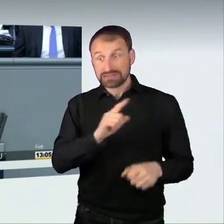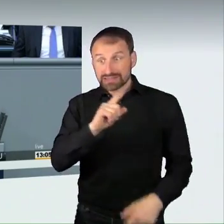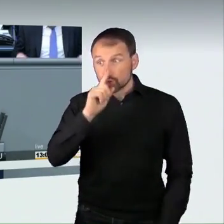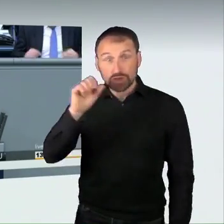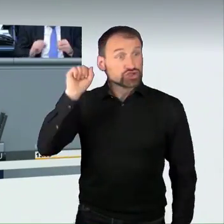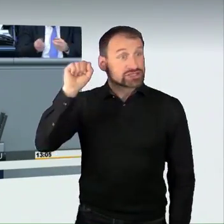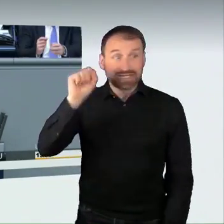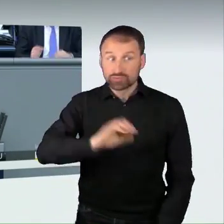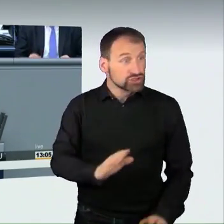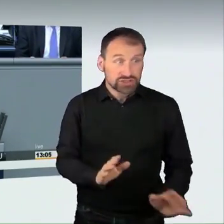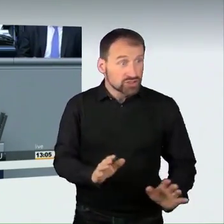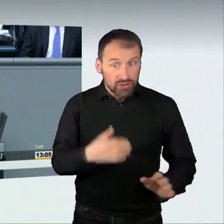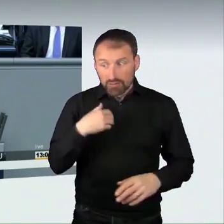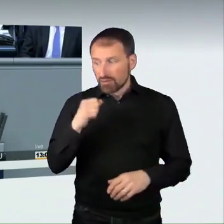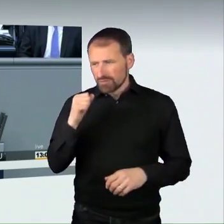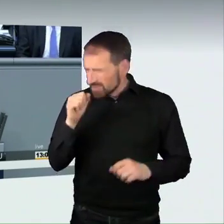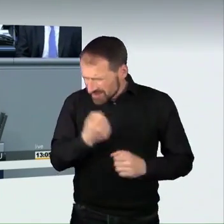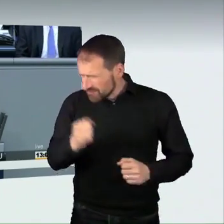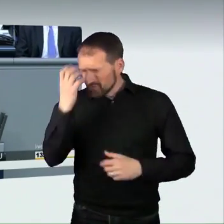Ich kann mir überhaupt nicht erklären, wie man so einen wirklich